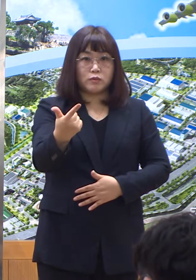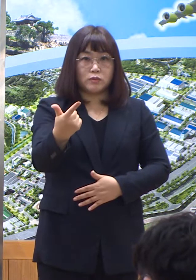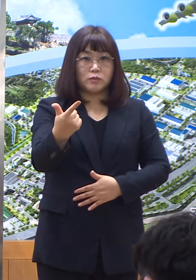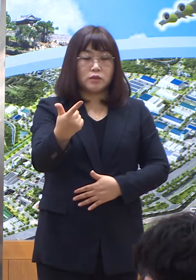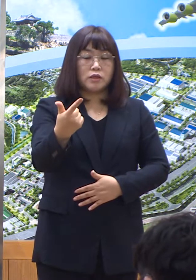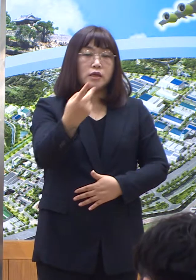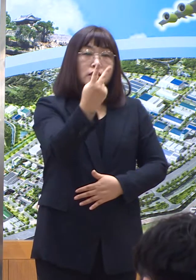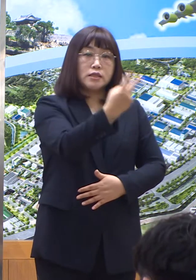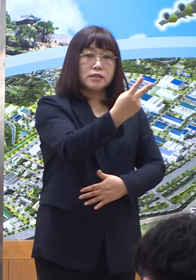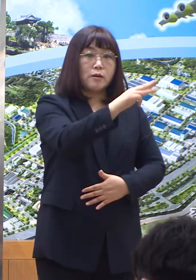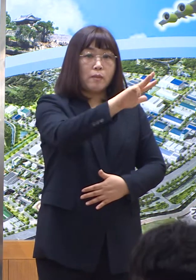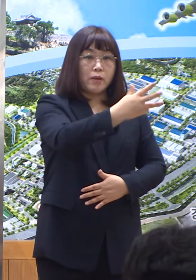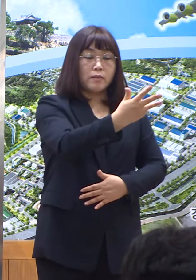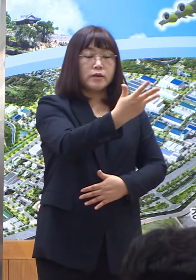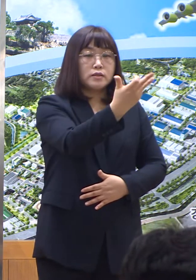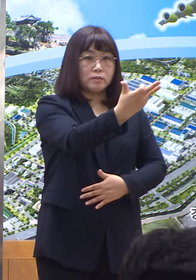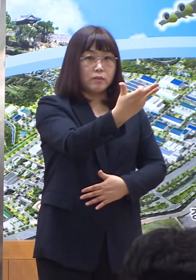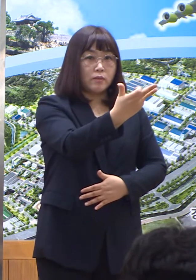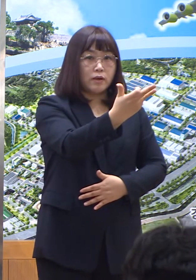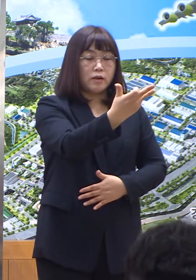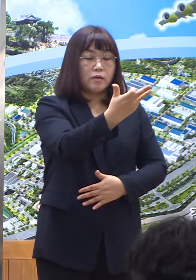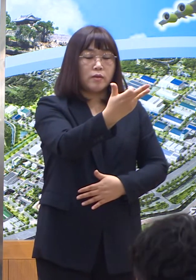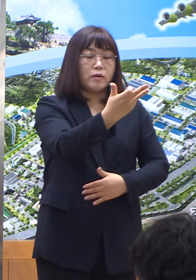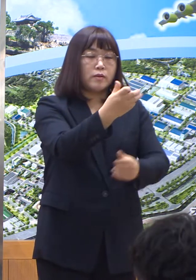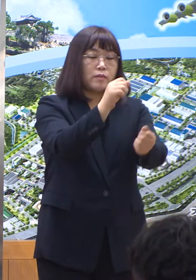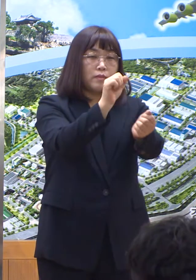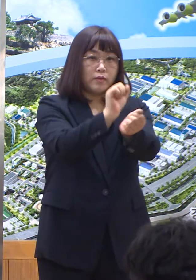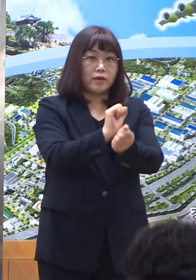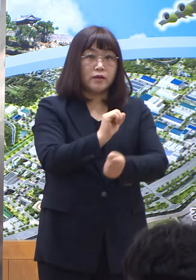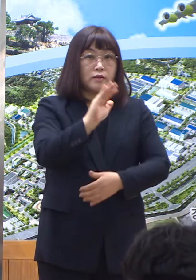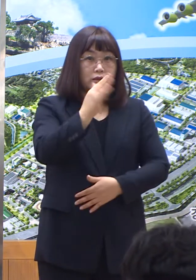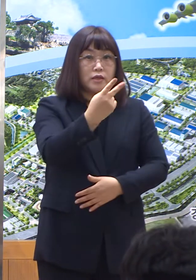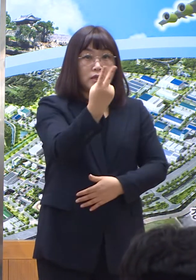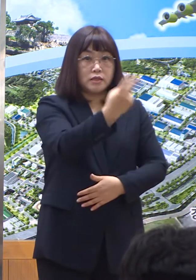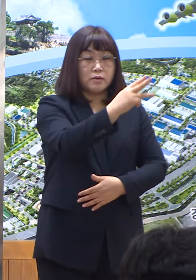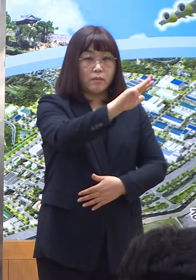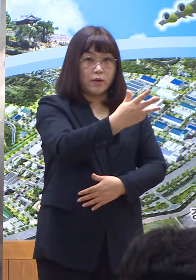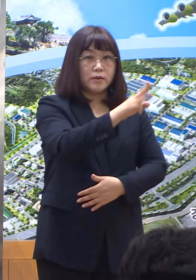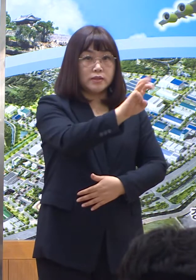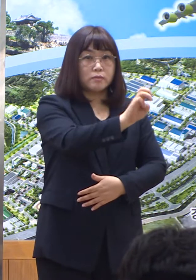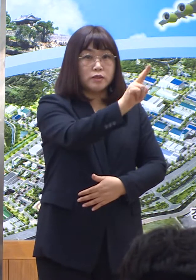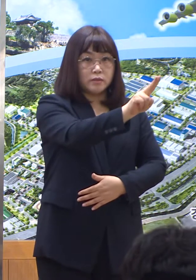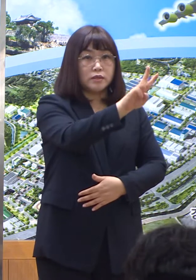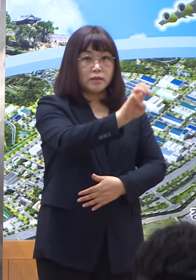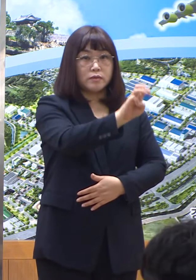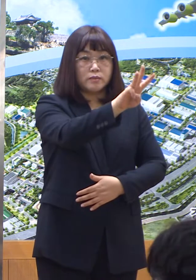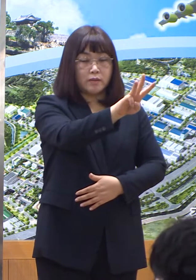2008년 18의 설정 타임 야 진주 2008 4쌍 12 33번